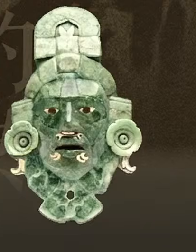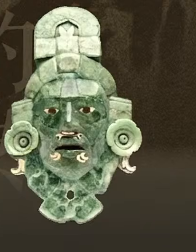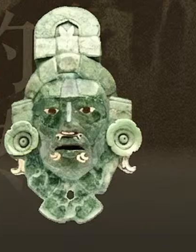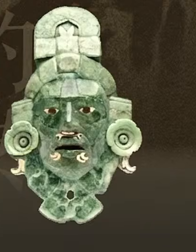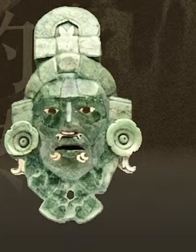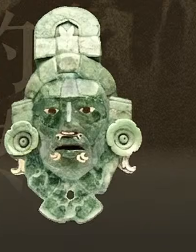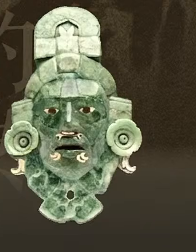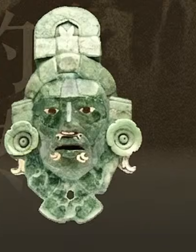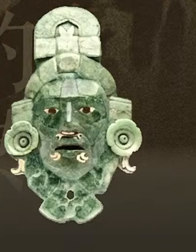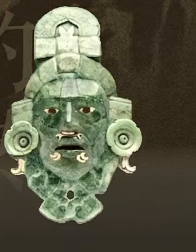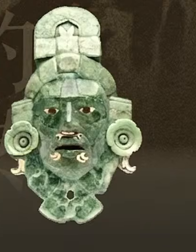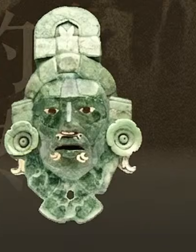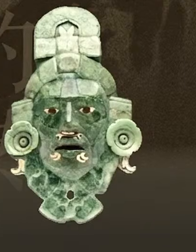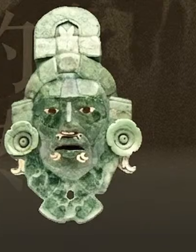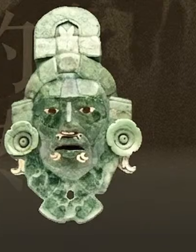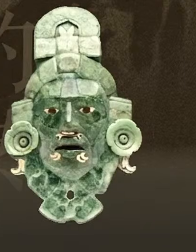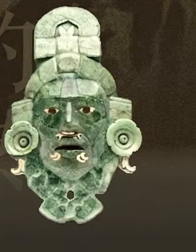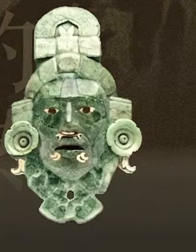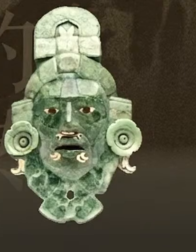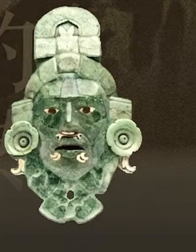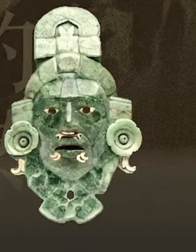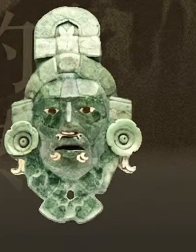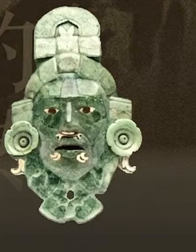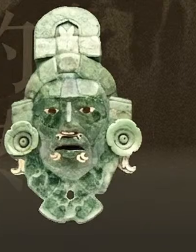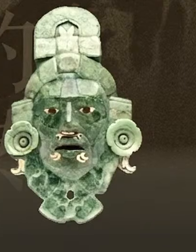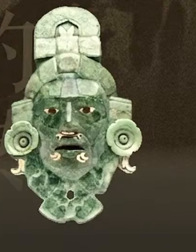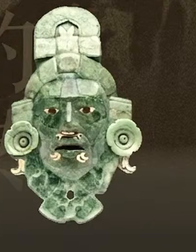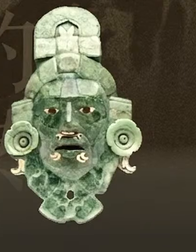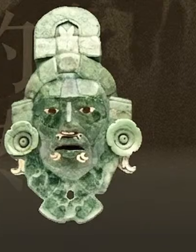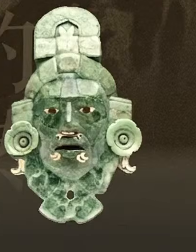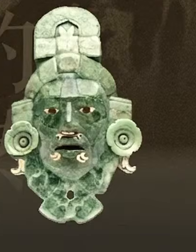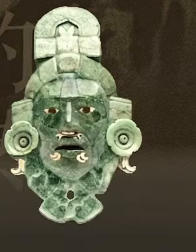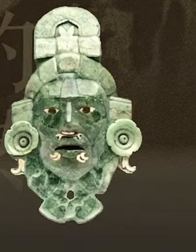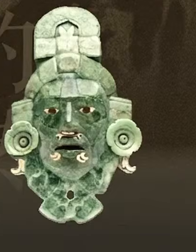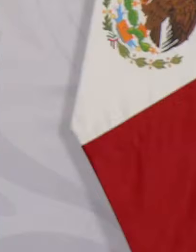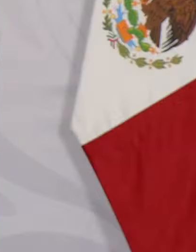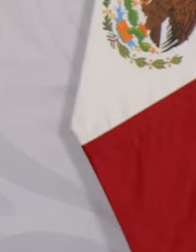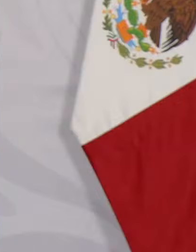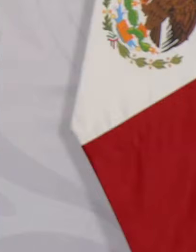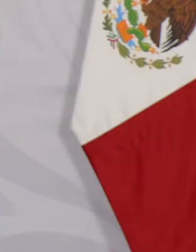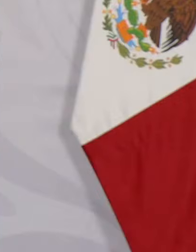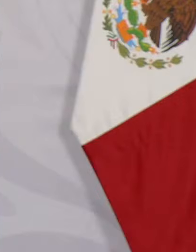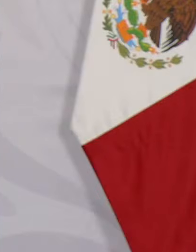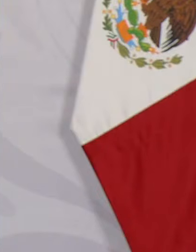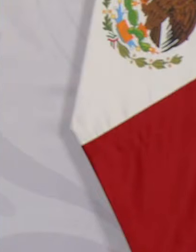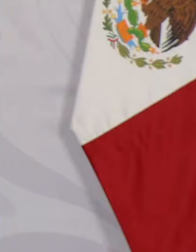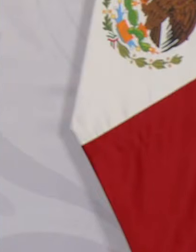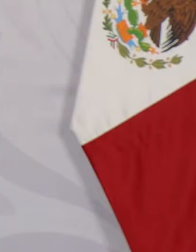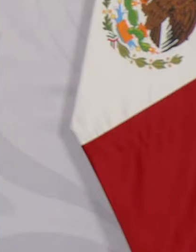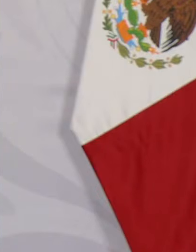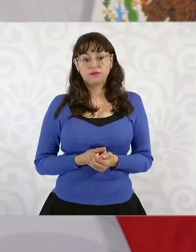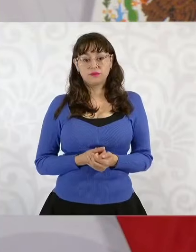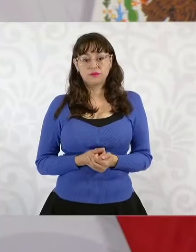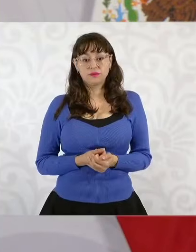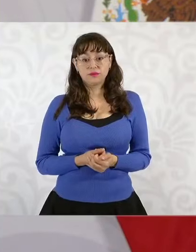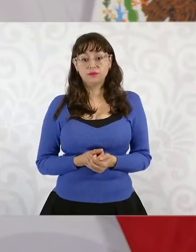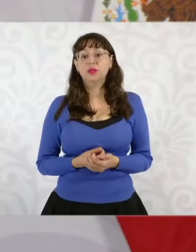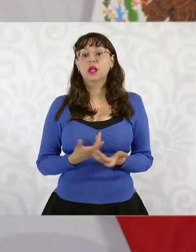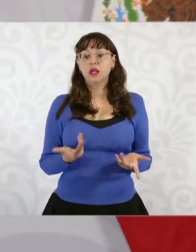que se titula SEIVA y Cosmos y que tuvo como sede tres ciudades chinas y se desarrolló